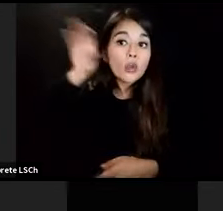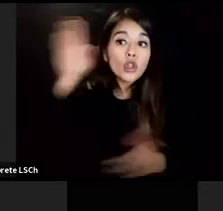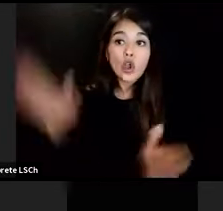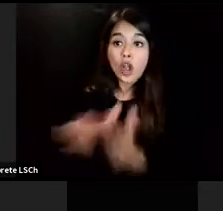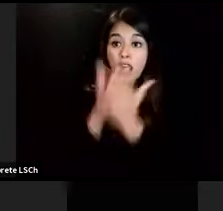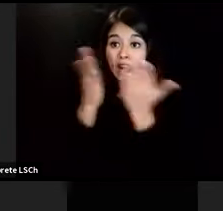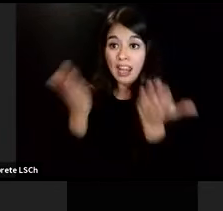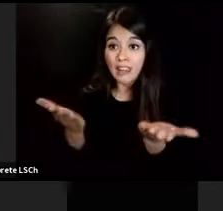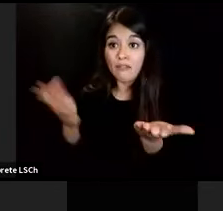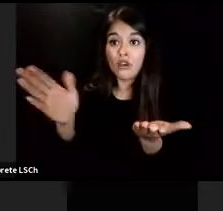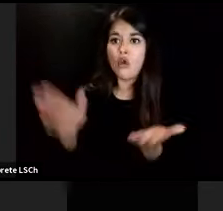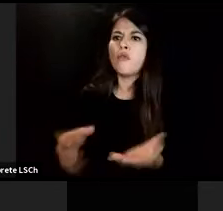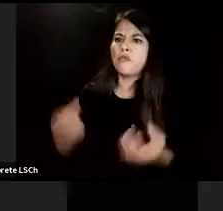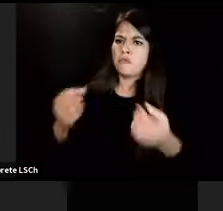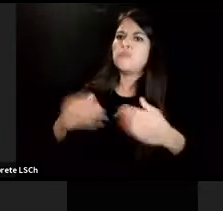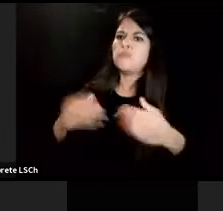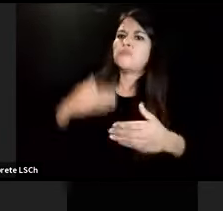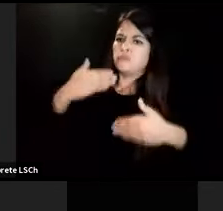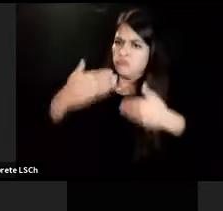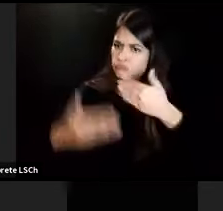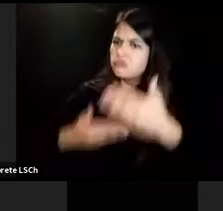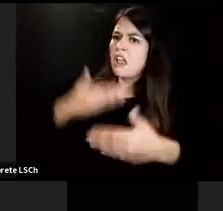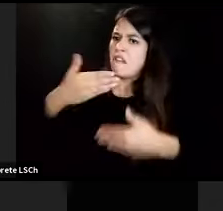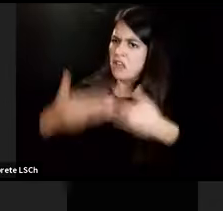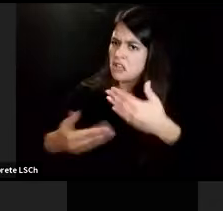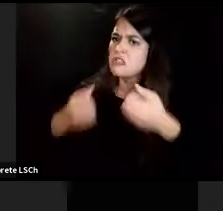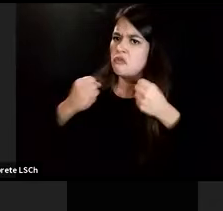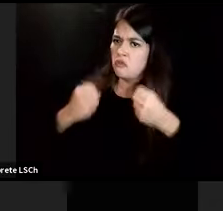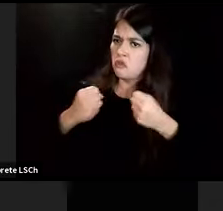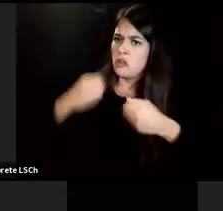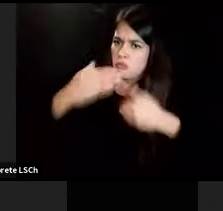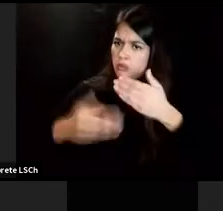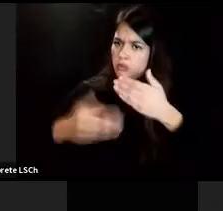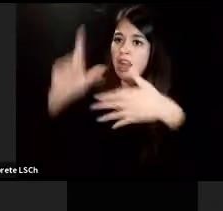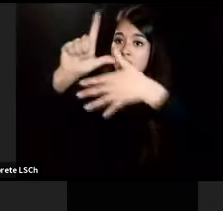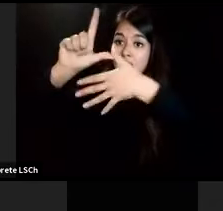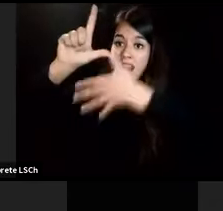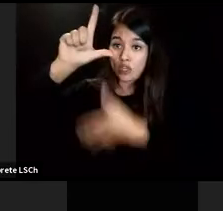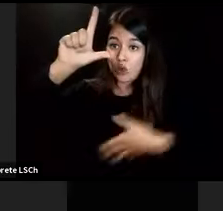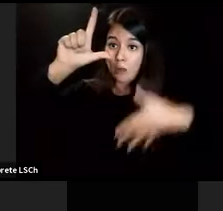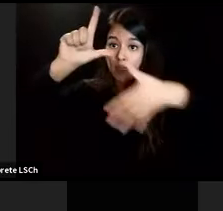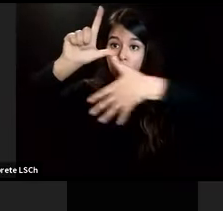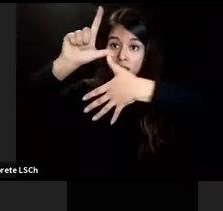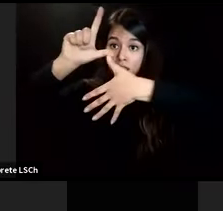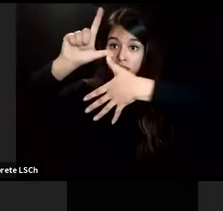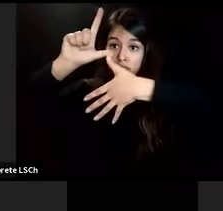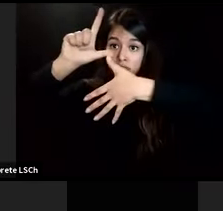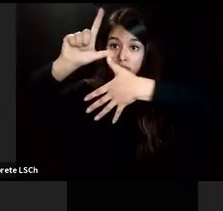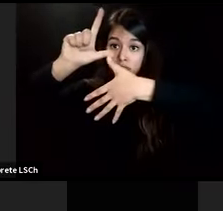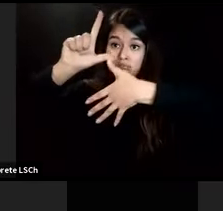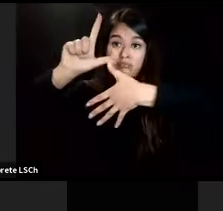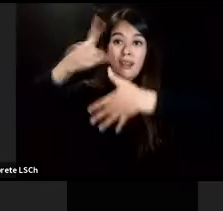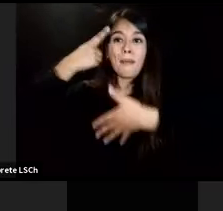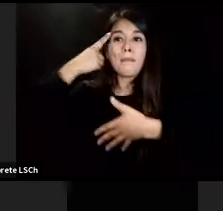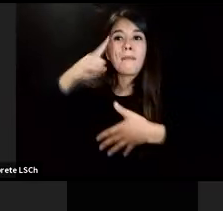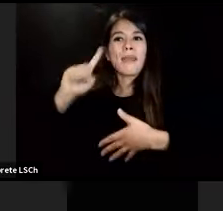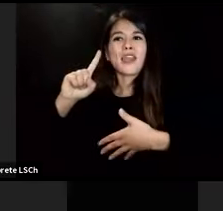fuerza, va adquiriendo más fuerza en el panorama latinoamericano, pero es un formato que no es nuevo para nada.